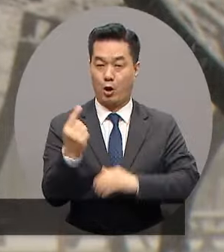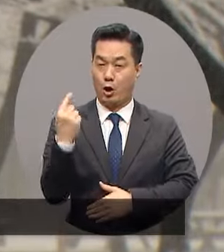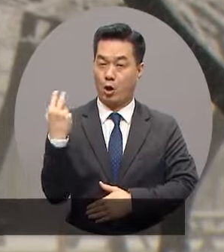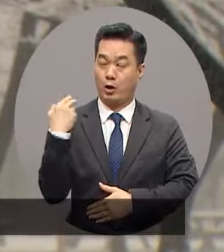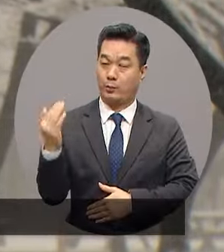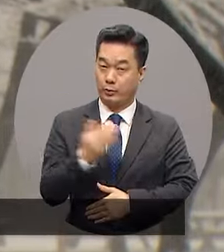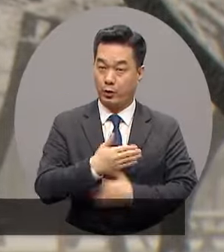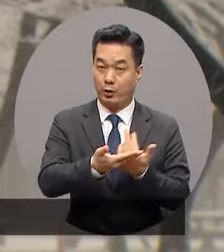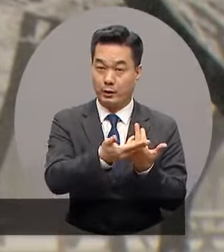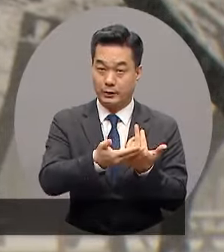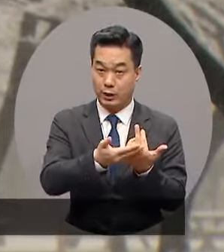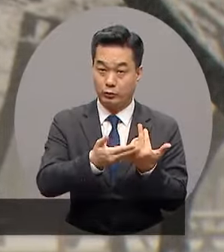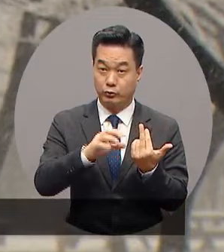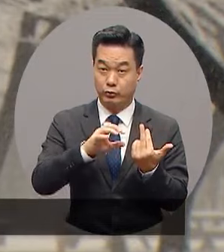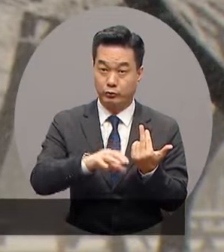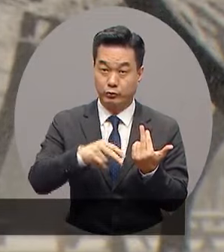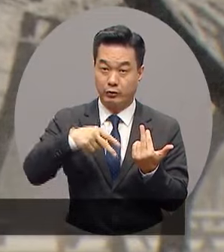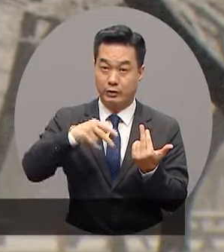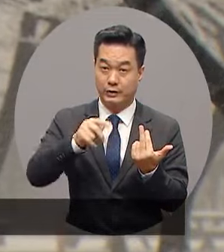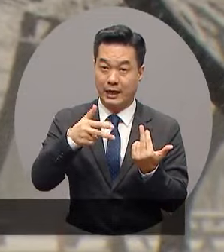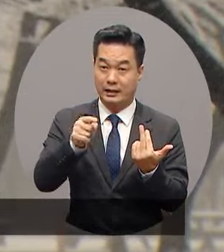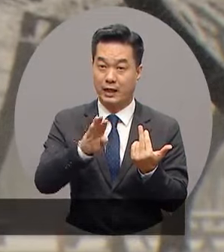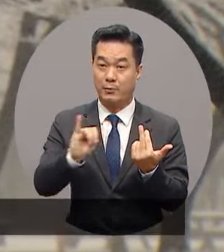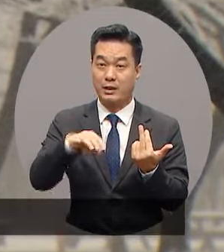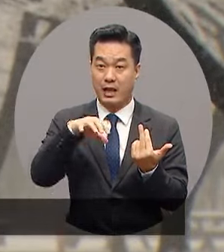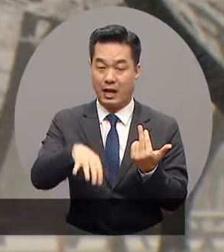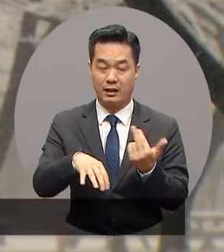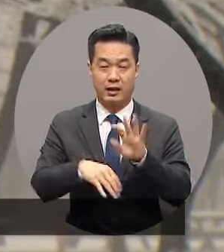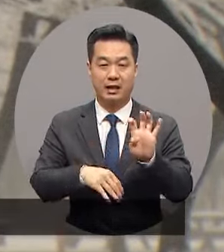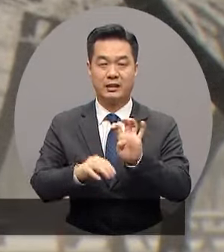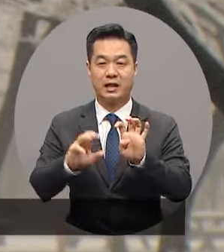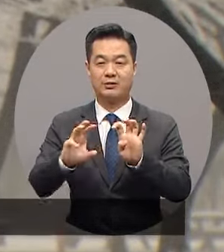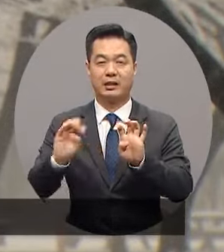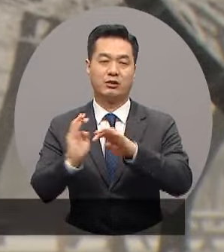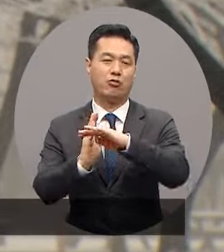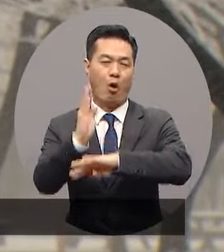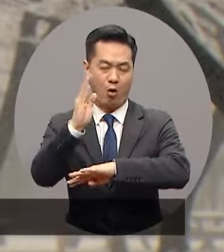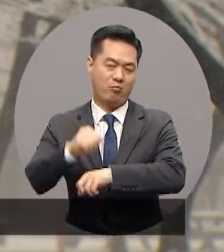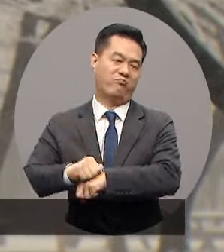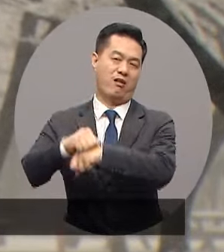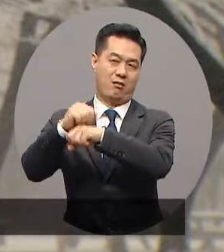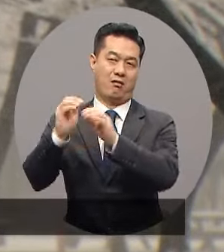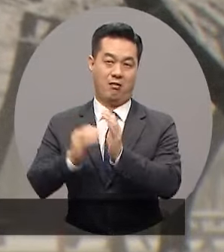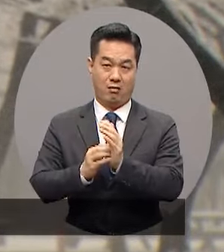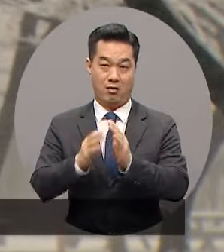이들 지역으로는 대설특보도 발효 중입니다. 그제부터 제주 사제비에는 40cm가 넘는 큰눈이 쌓였습니다.